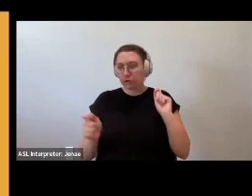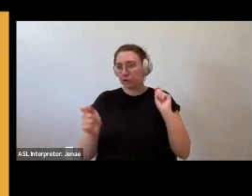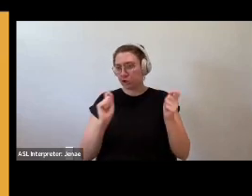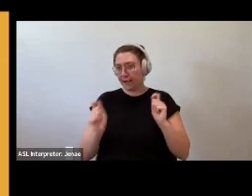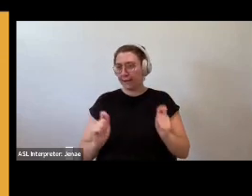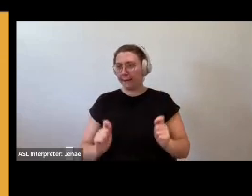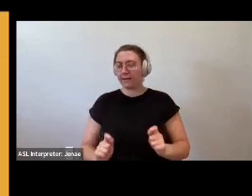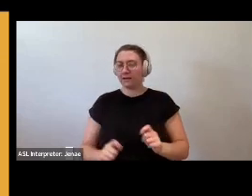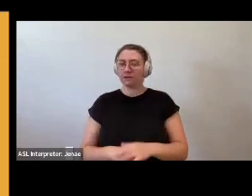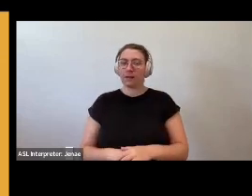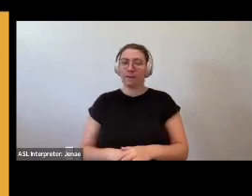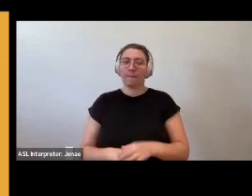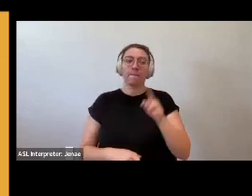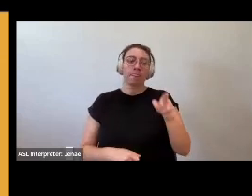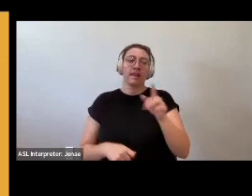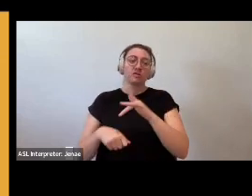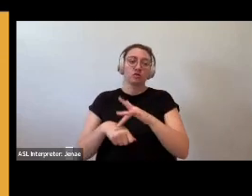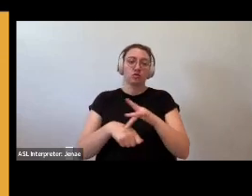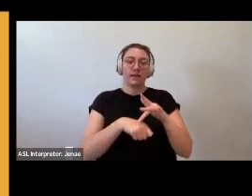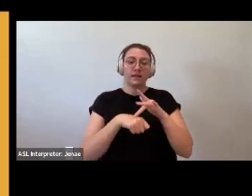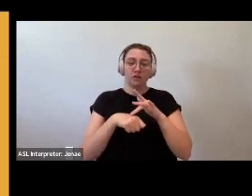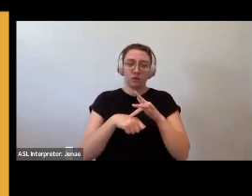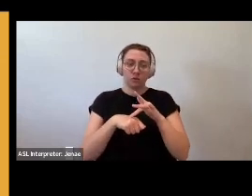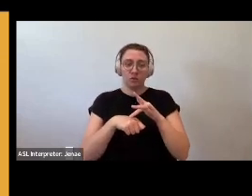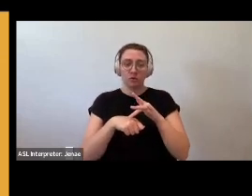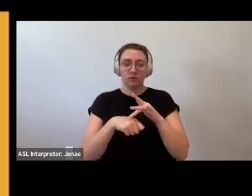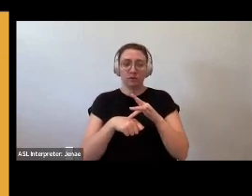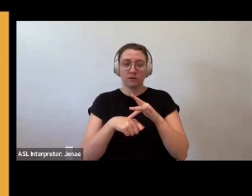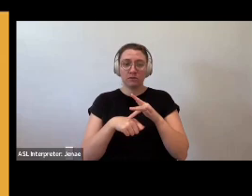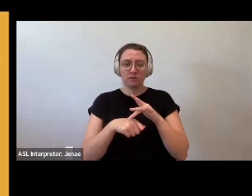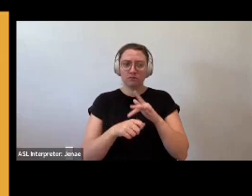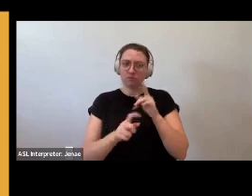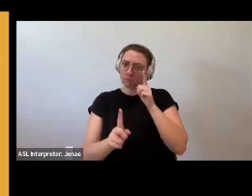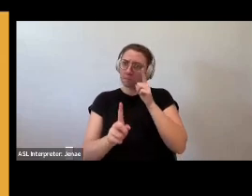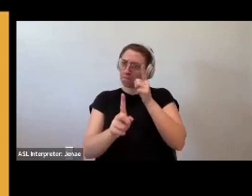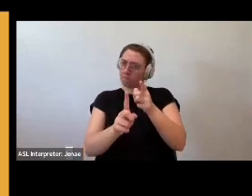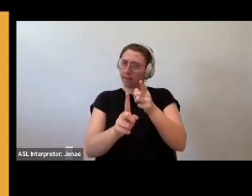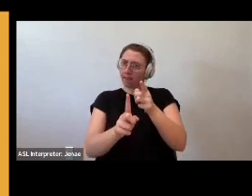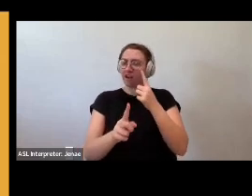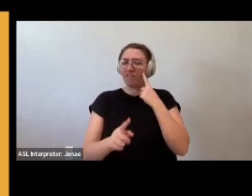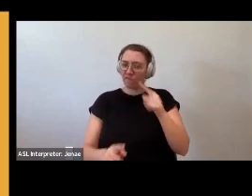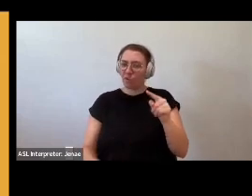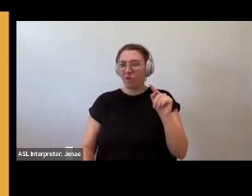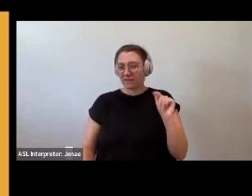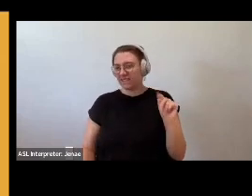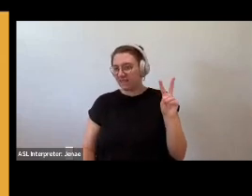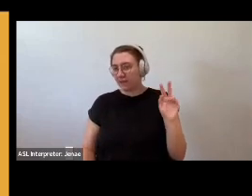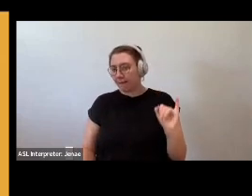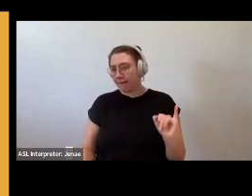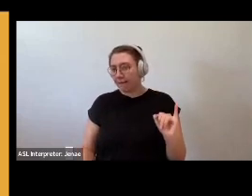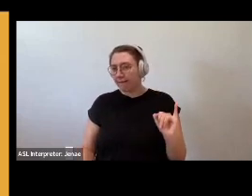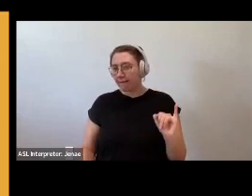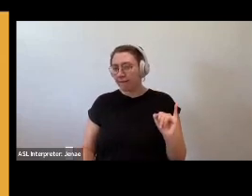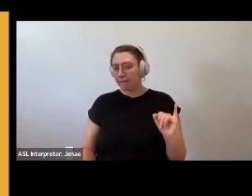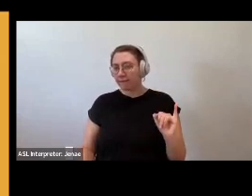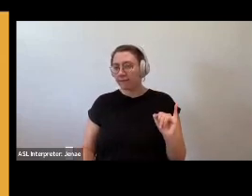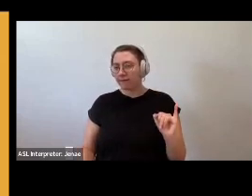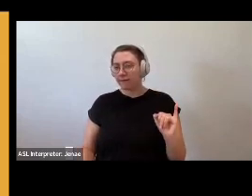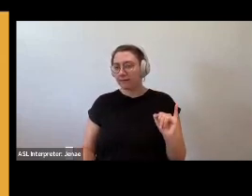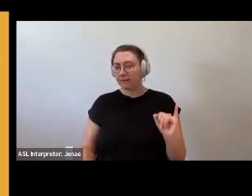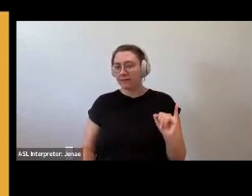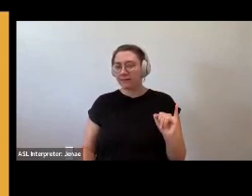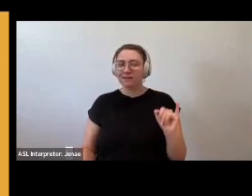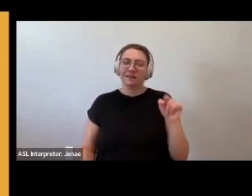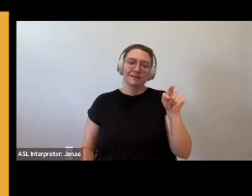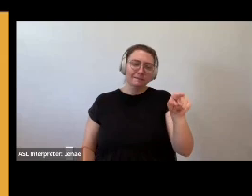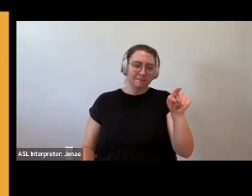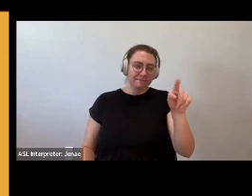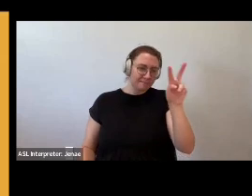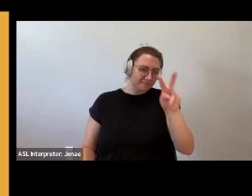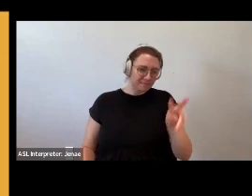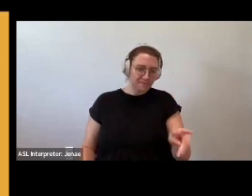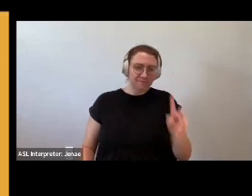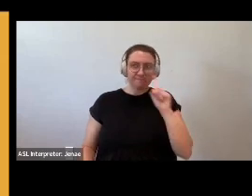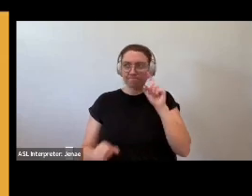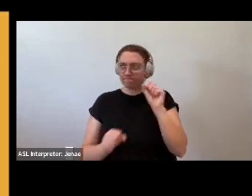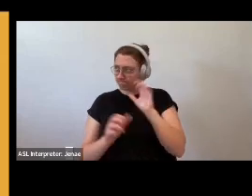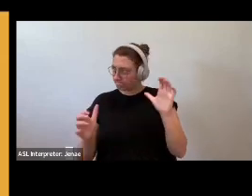Este recurso está dirigido a los instructores de televisión que buscan información sobre este tema: «Tengo un estudiante